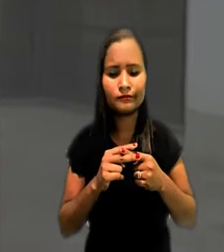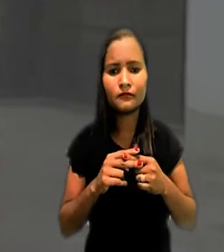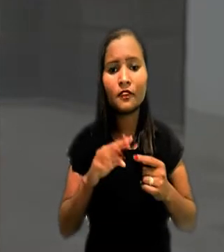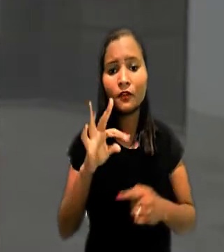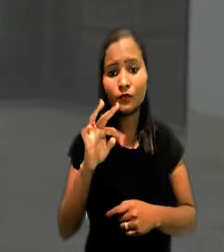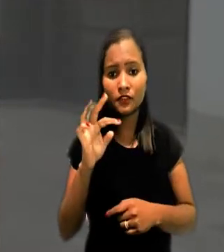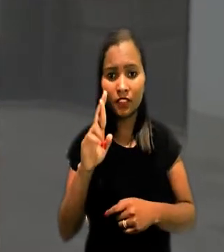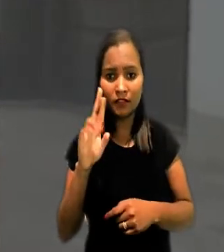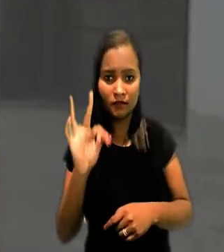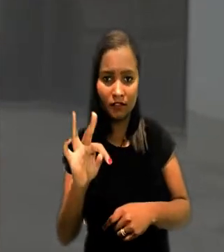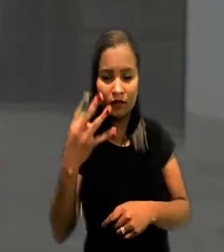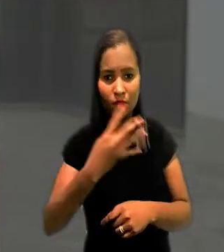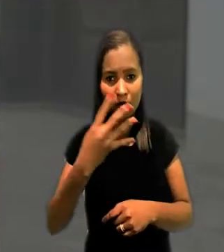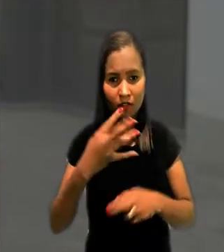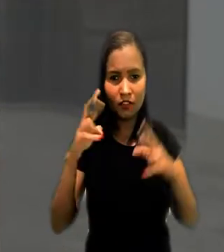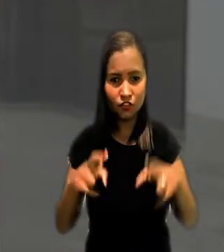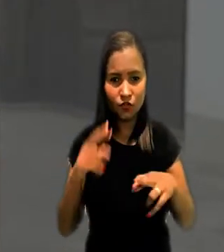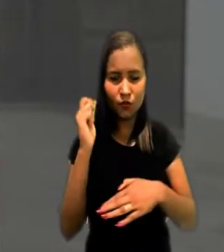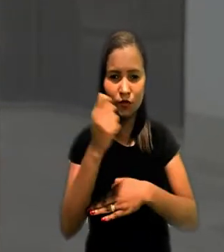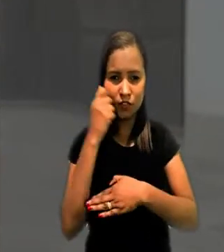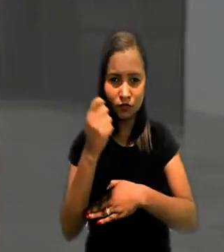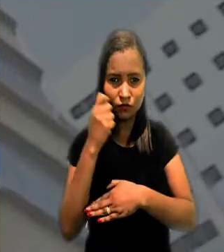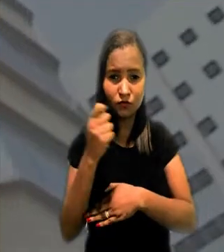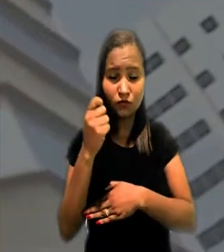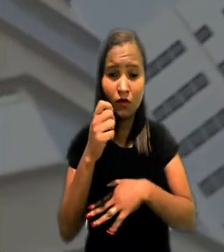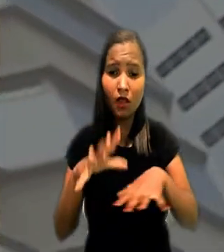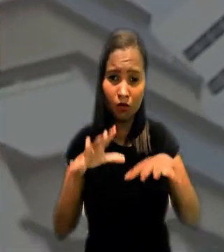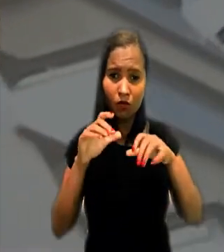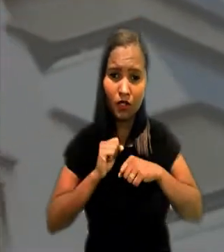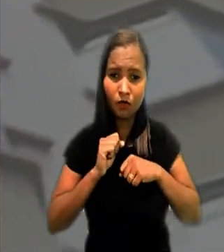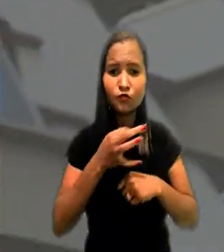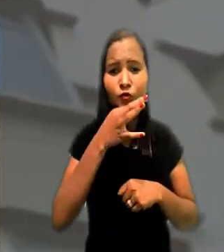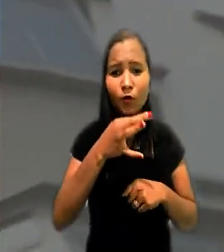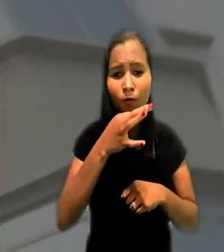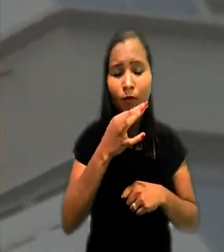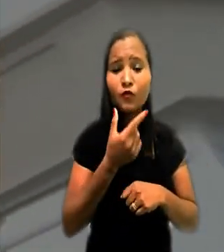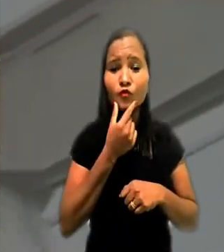O Tribunal Regional do Trabalho da 4ª Região (RS) acolheu os argumentos do religioso e reformou a sentença de primeiro grau.